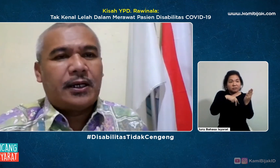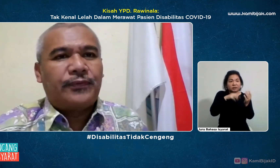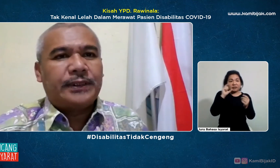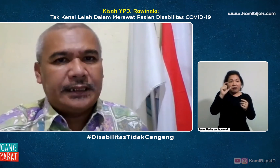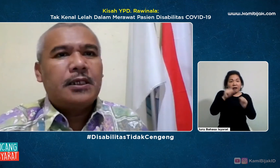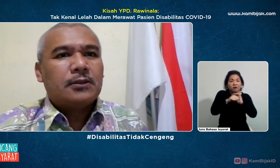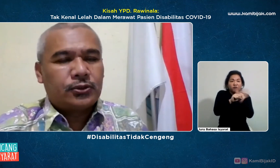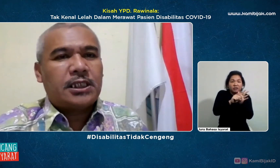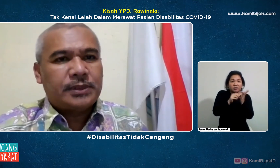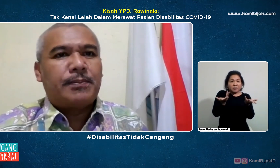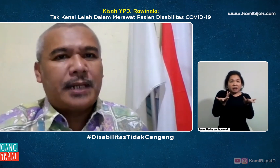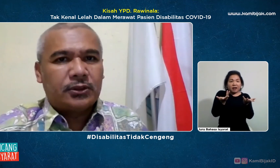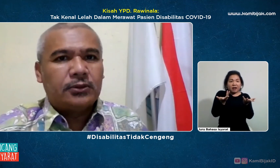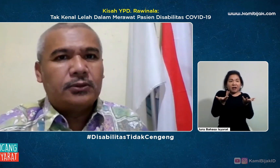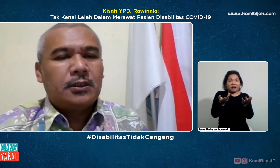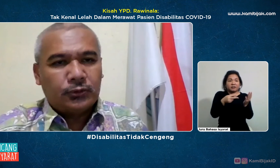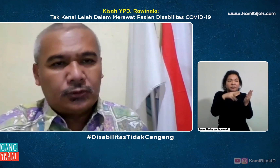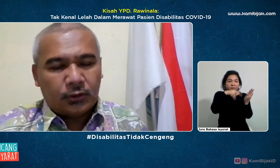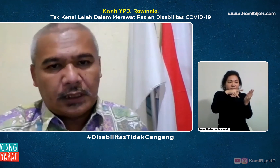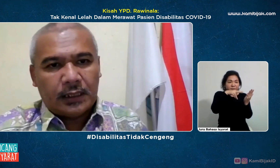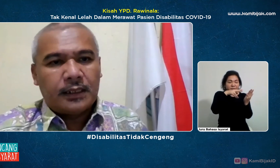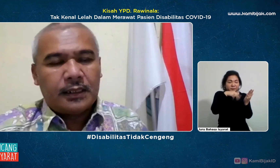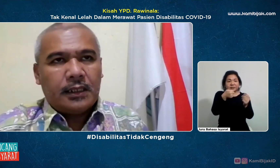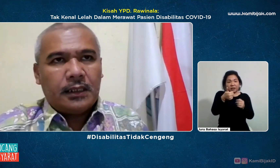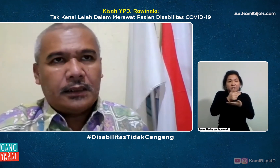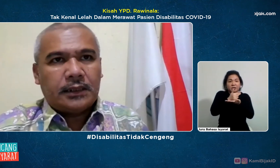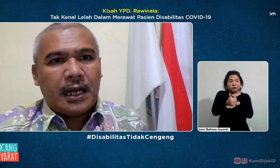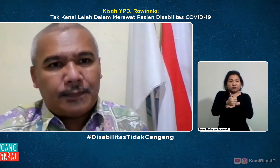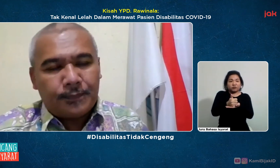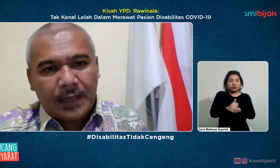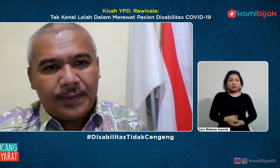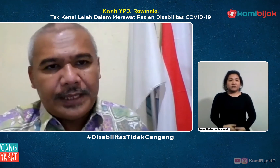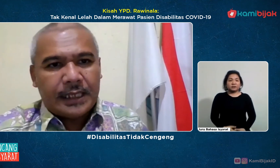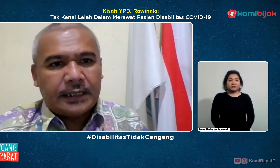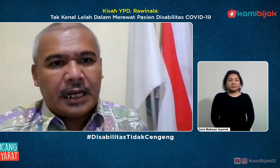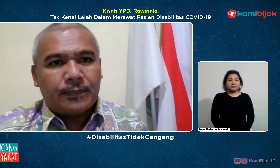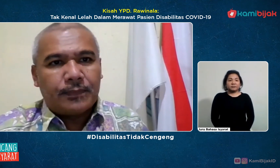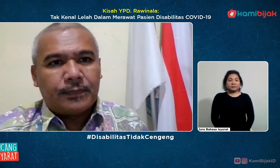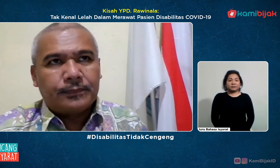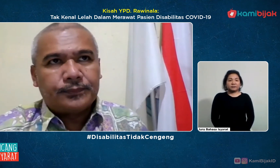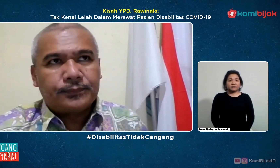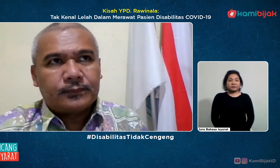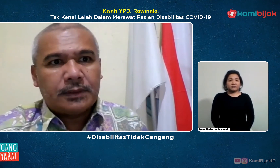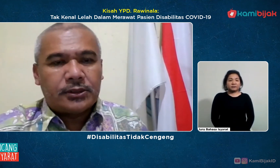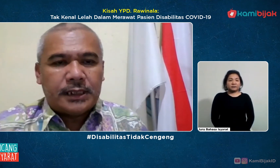yang topik ini tugas-tugas bisa membantu untuk dalam upaya dalam maksudnya